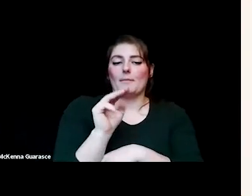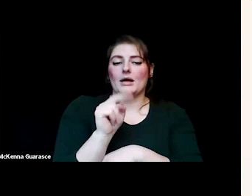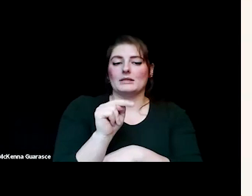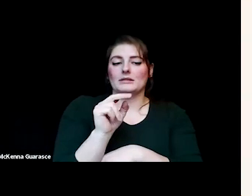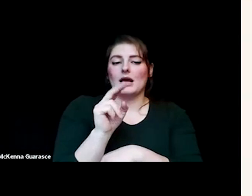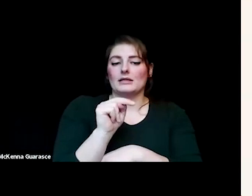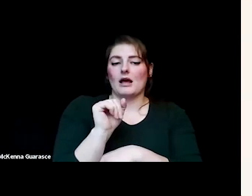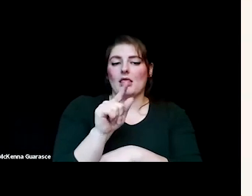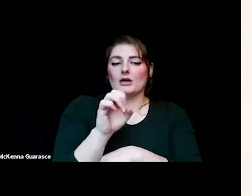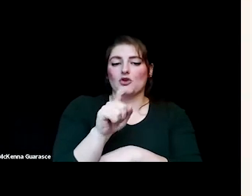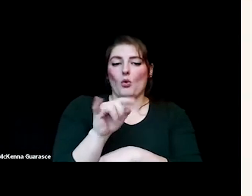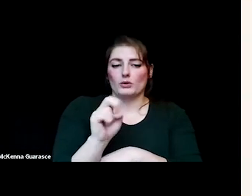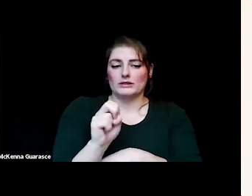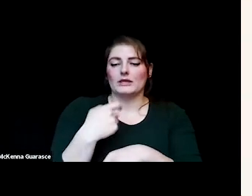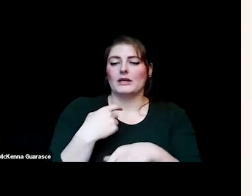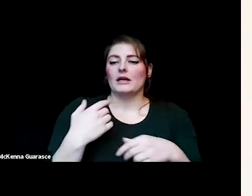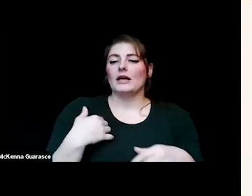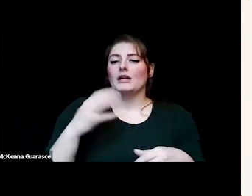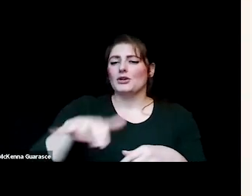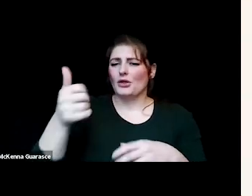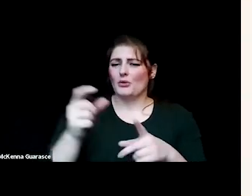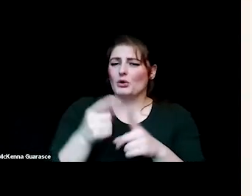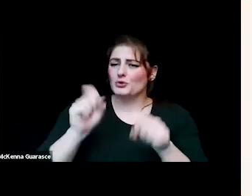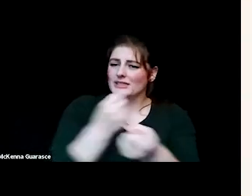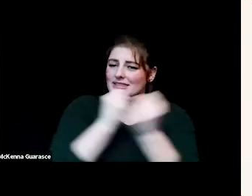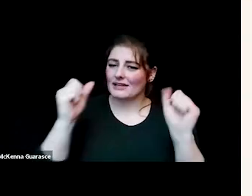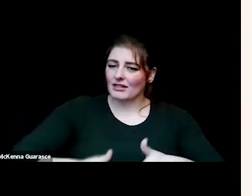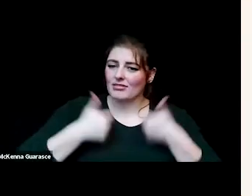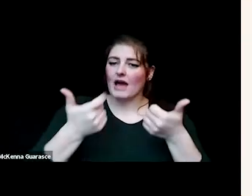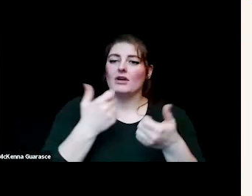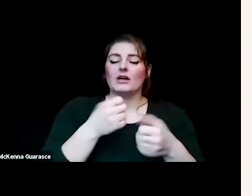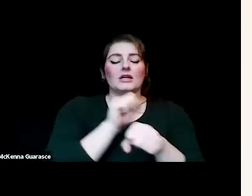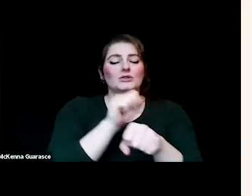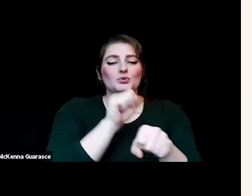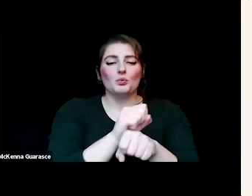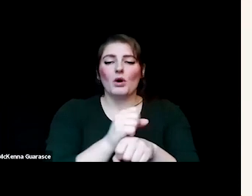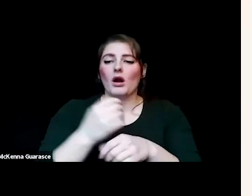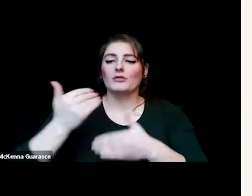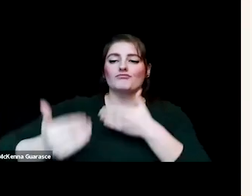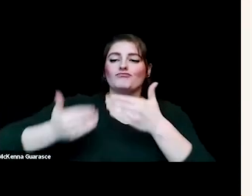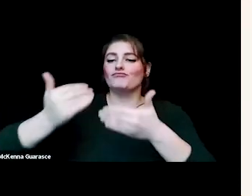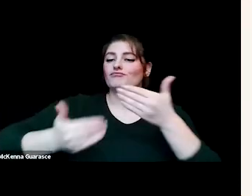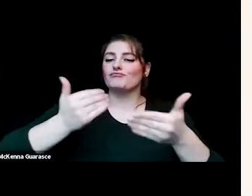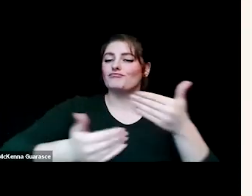En otras palabras, podemos salvar una vida. Ha llegado hasta las personas comunes